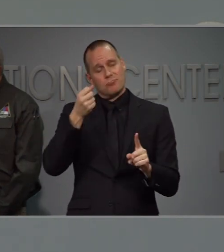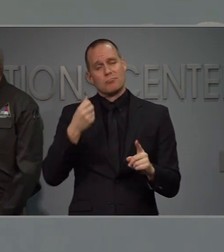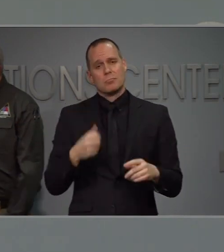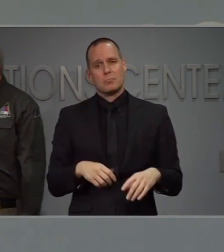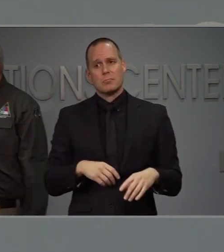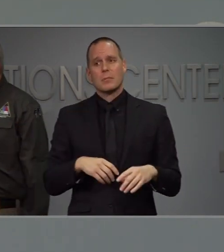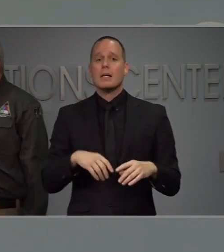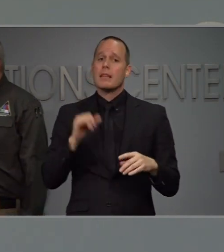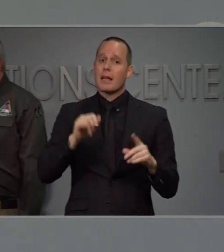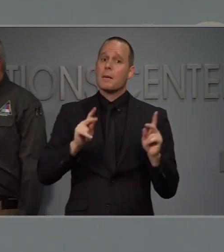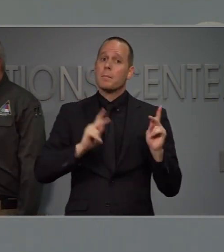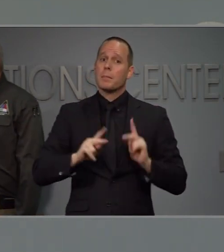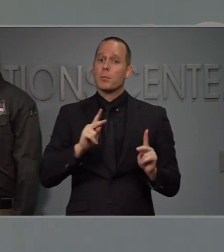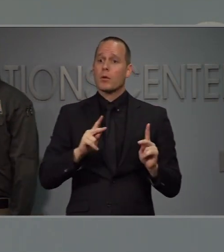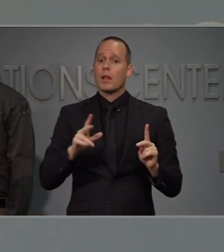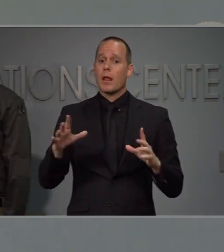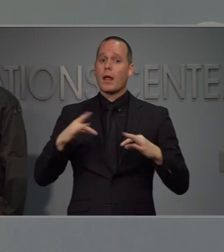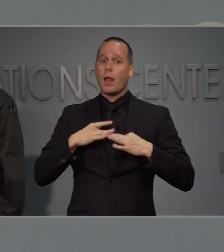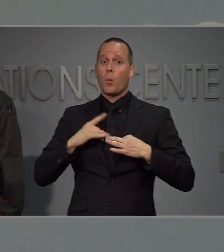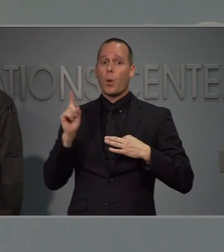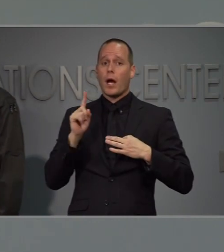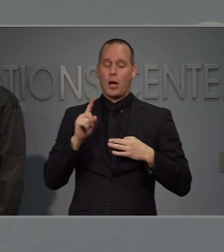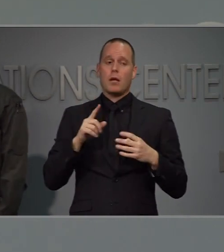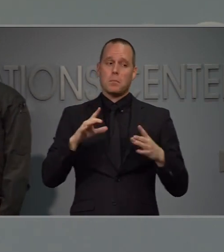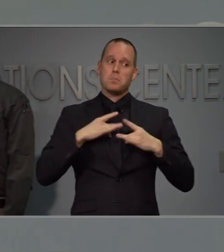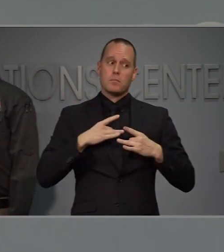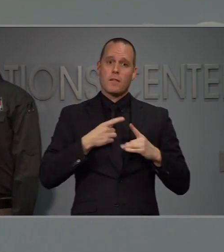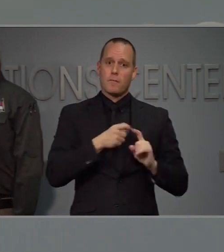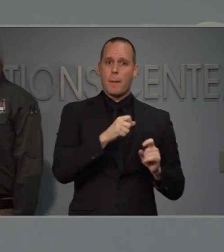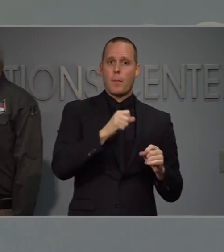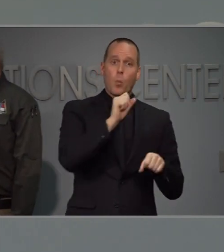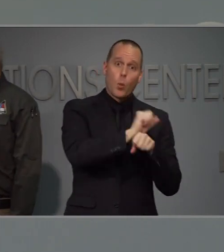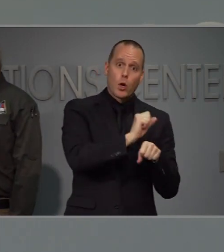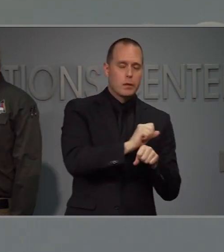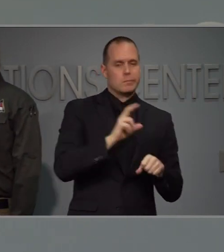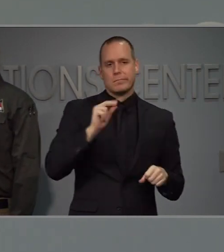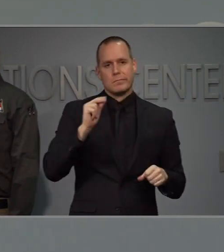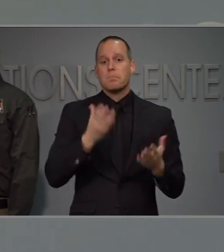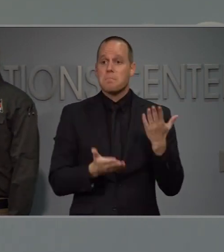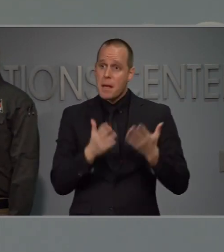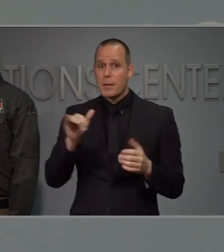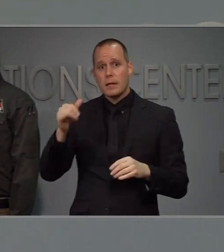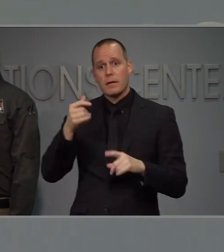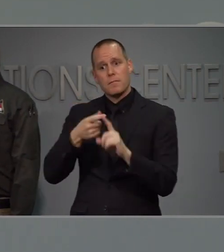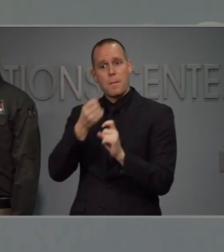se está propagando esta aquí, en Carolina del Norte. Así es de que las personas están contagiando al no